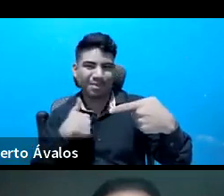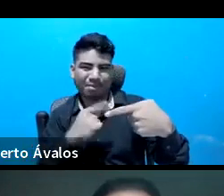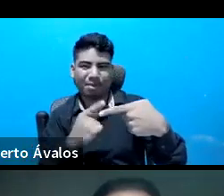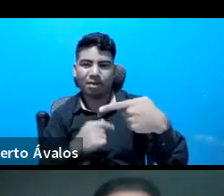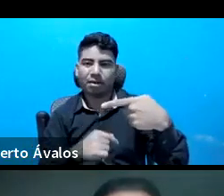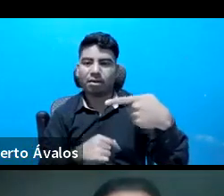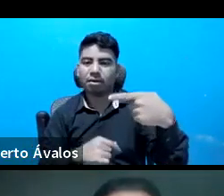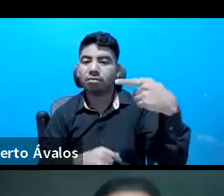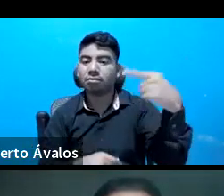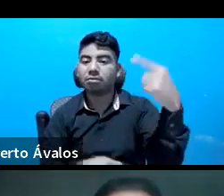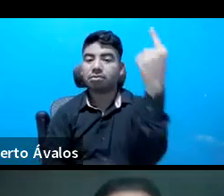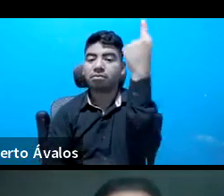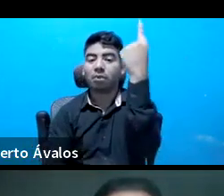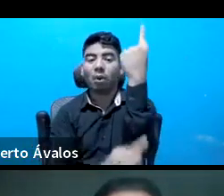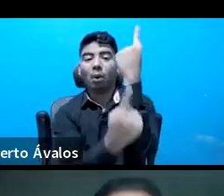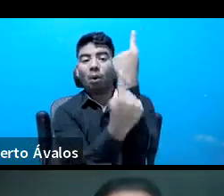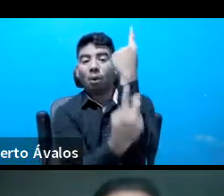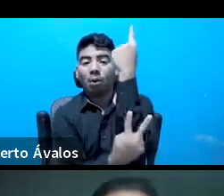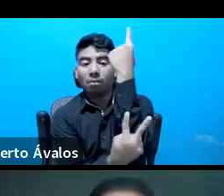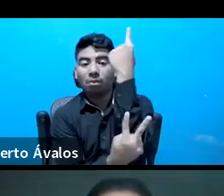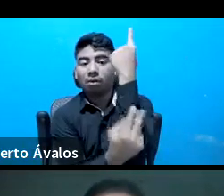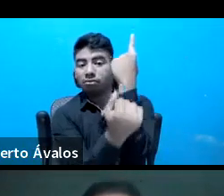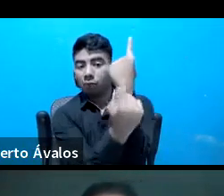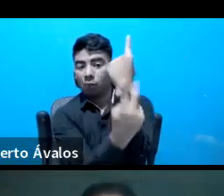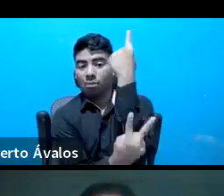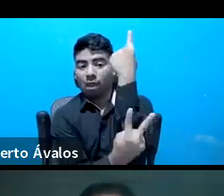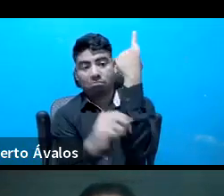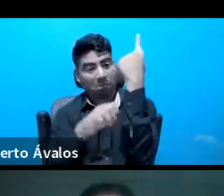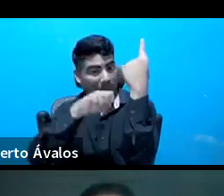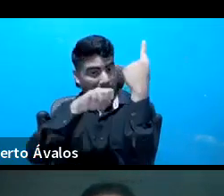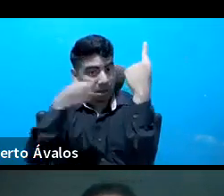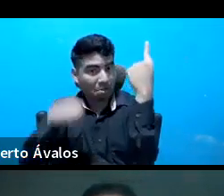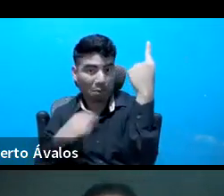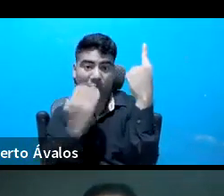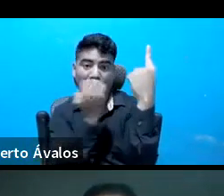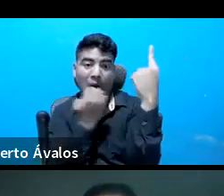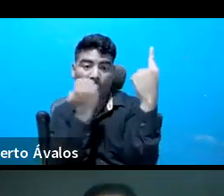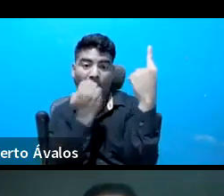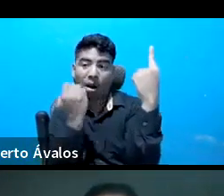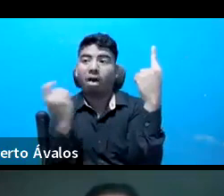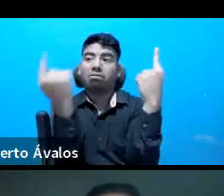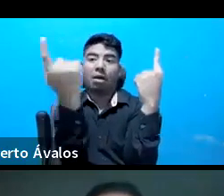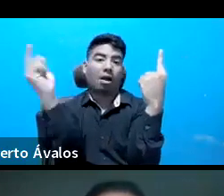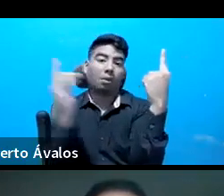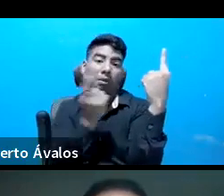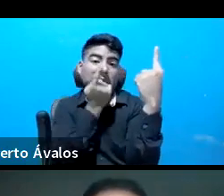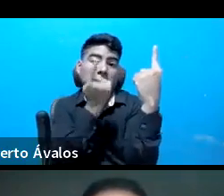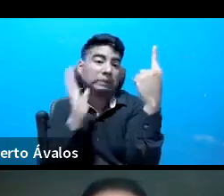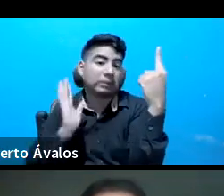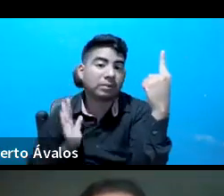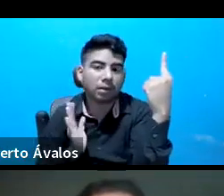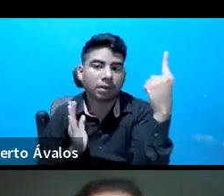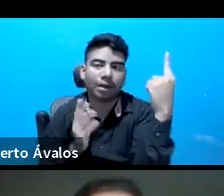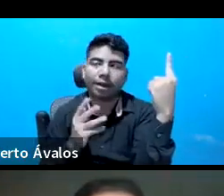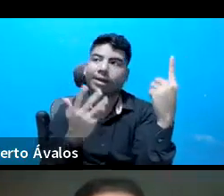Incluso decían, este Incluso decían este, un medio. este un medio, un medio así y que no se haga y que y que nos tenga saber un tercio